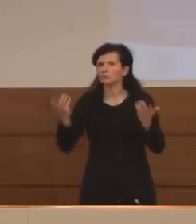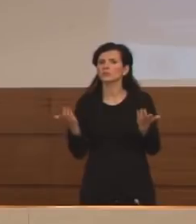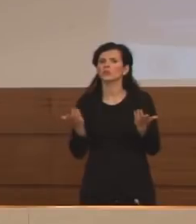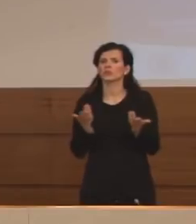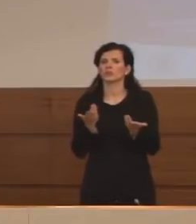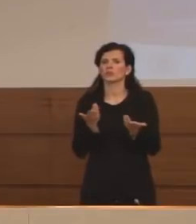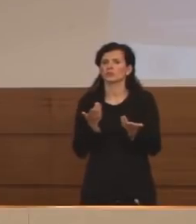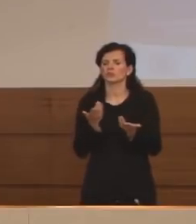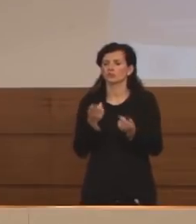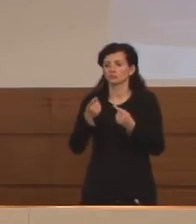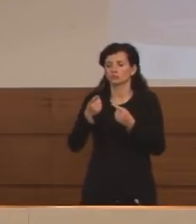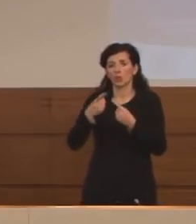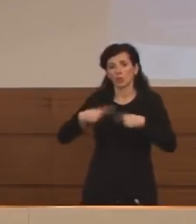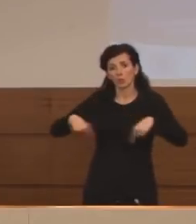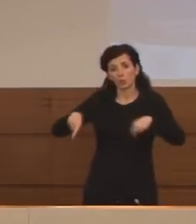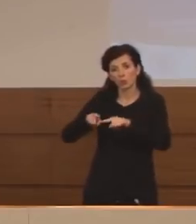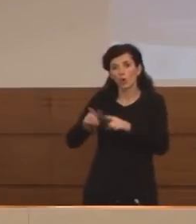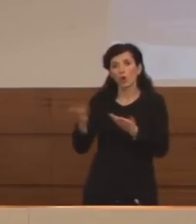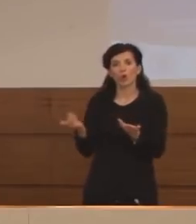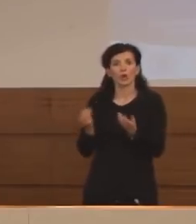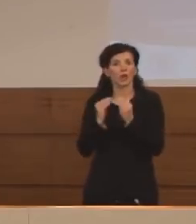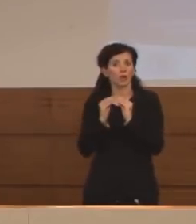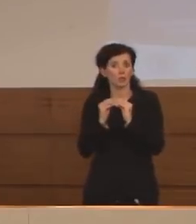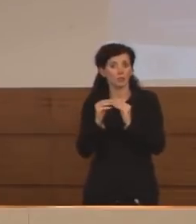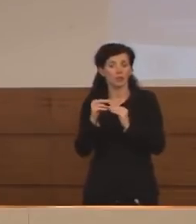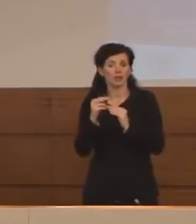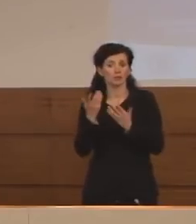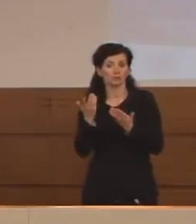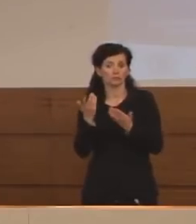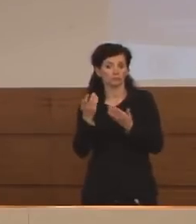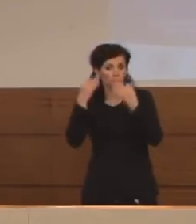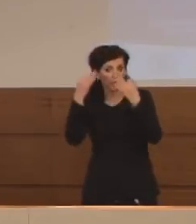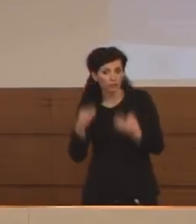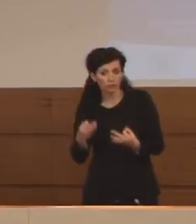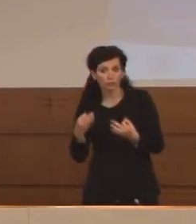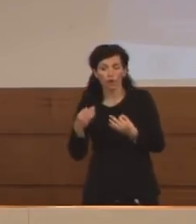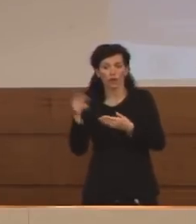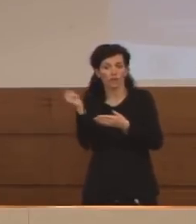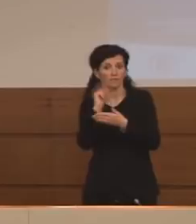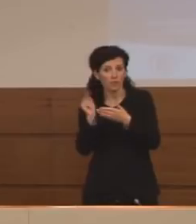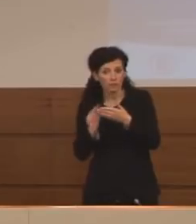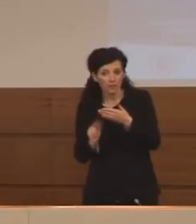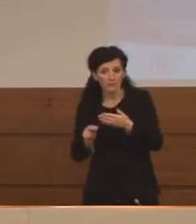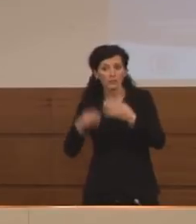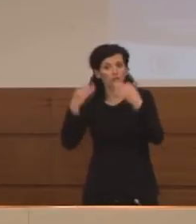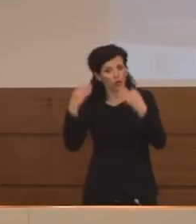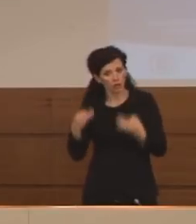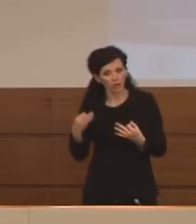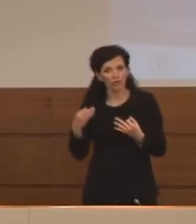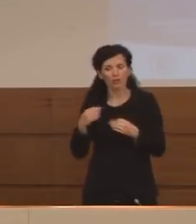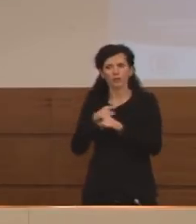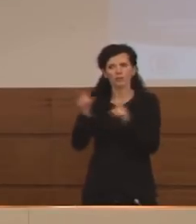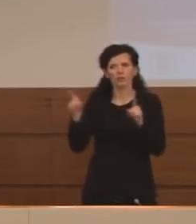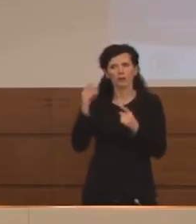Avete fatto una verbalizzazione su quelle che sono le vostre considerazioni?